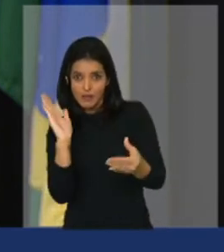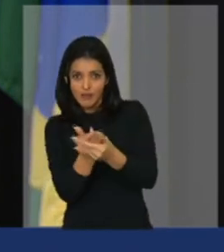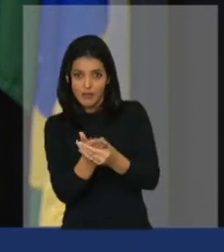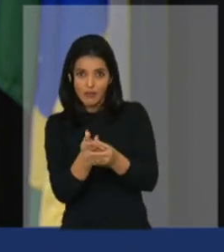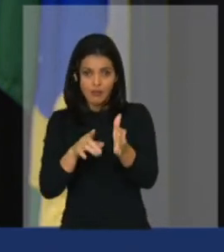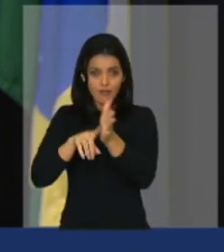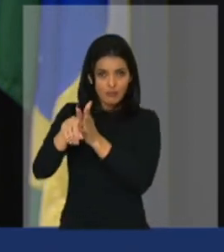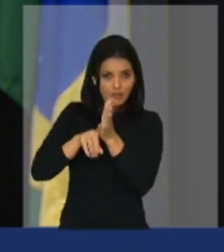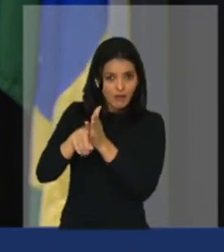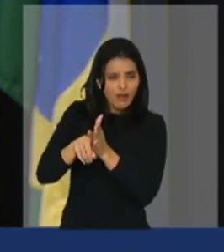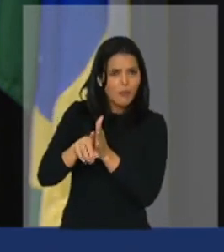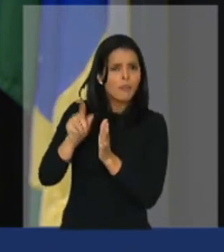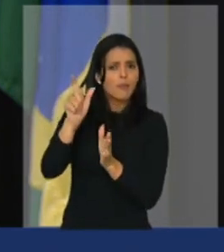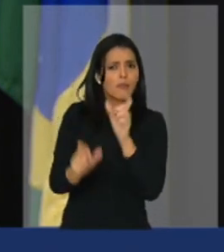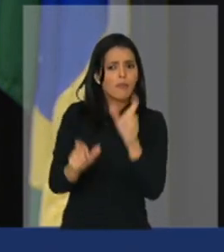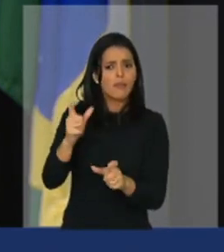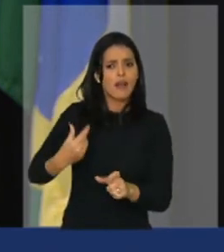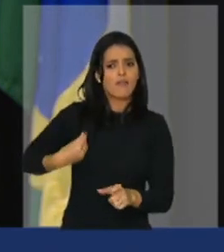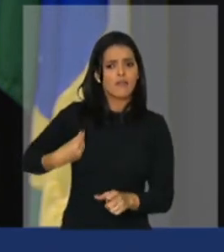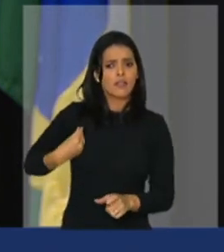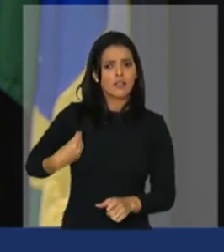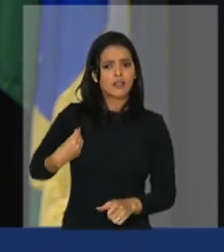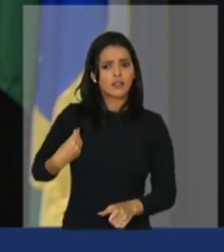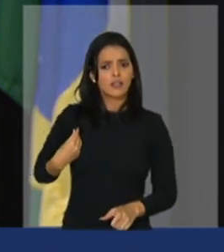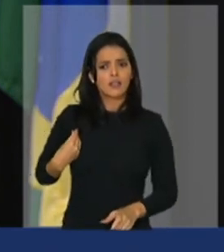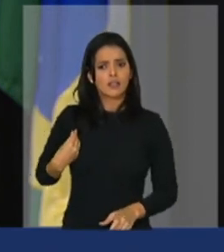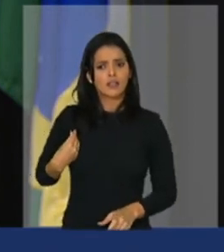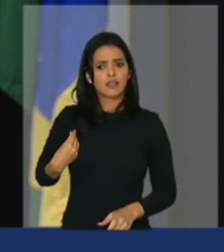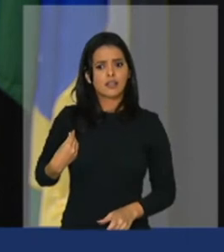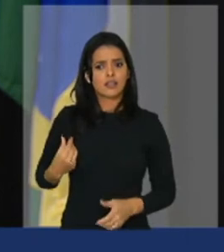ACUSATÓRIO. E ALIÁS... ESTAVA AQUI, O PARÁGRAFO ÚNICO DO ARTIGO PRIMEIRO DA DA CONSTITUIÇÃO, QUE FALA